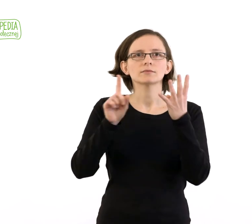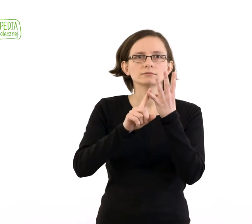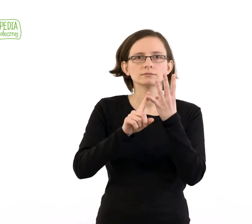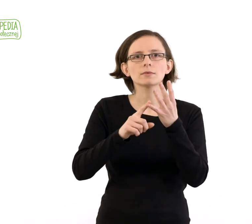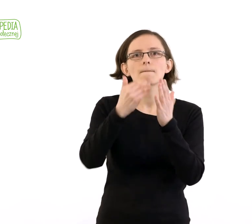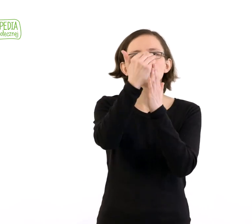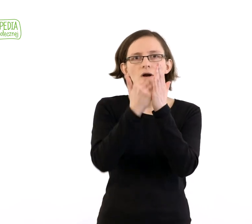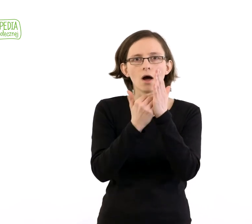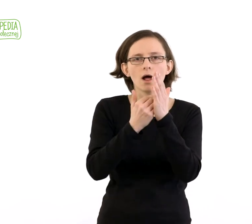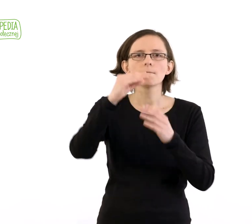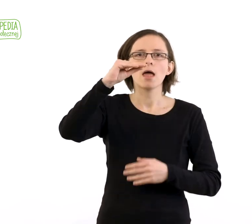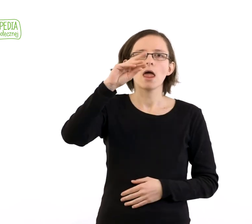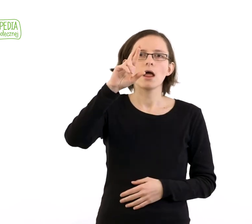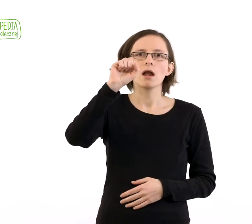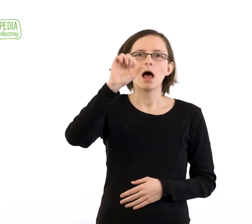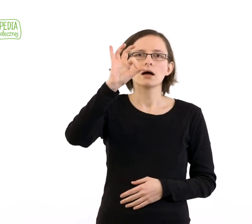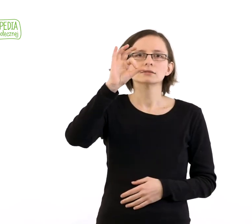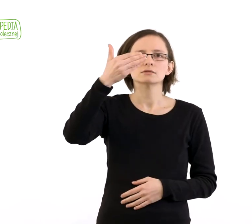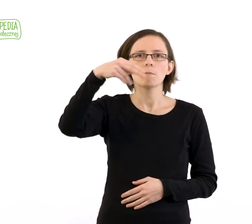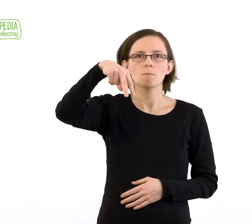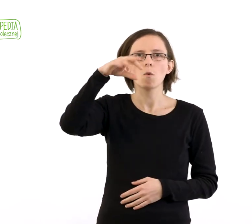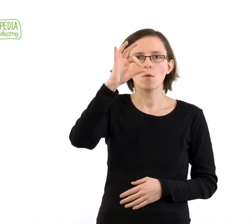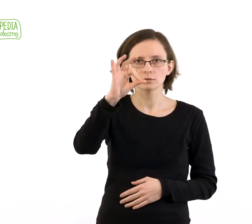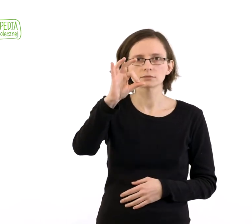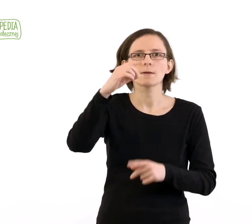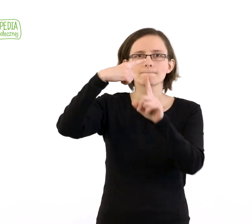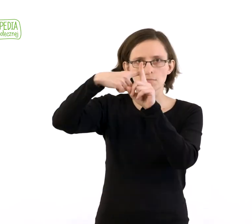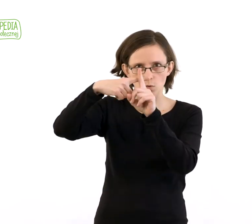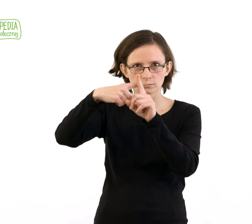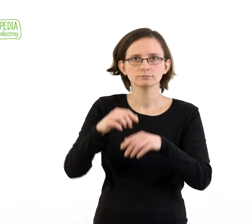4. Program Erasmus+